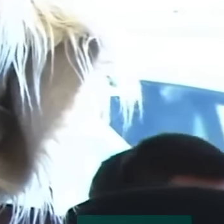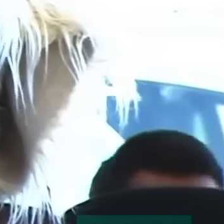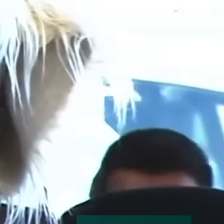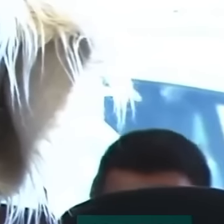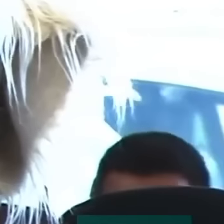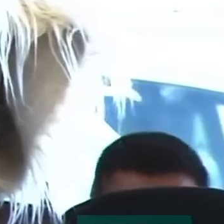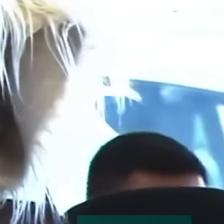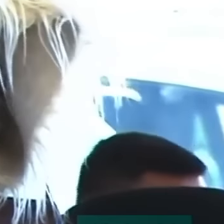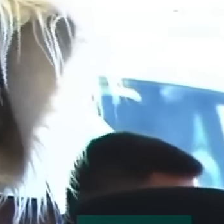Estado.